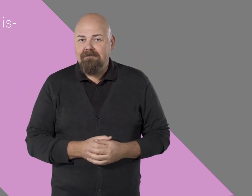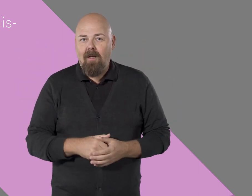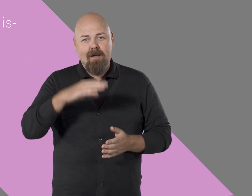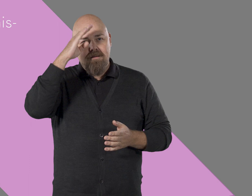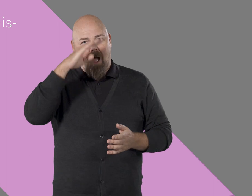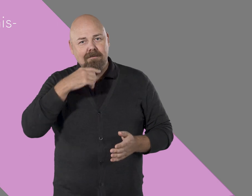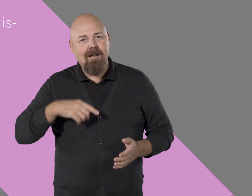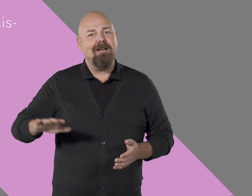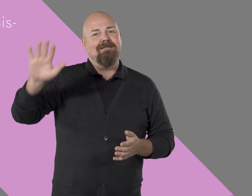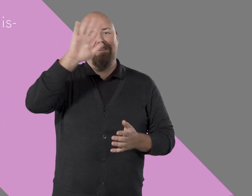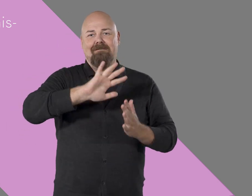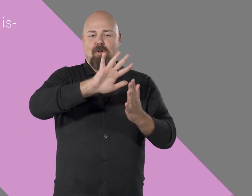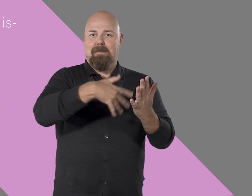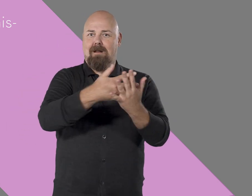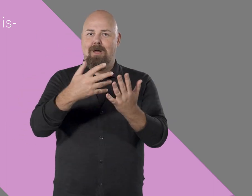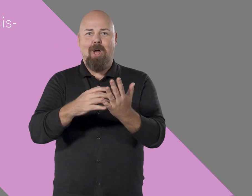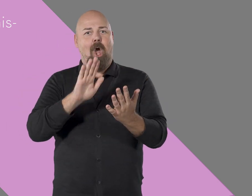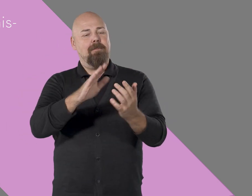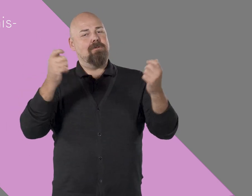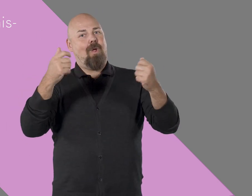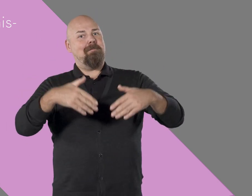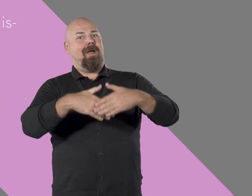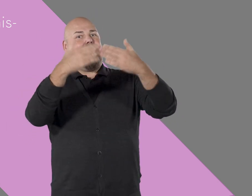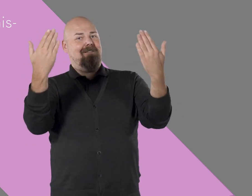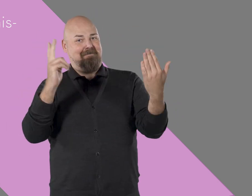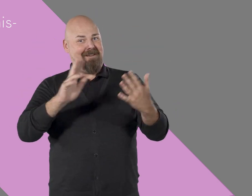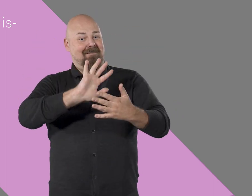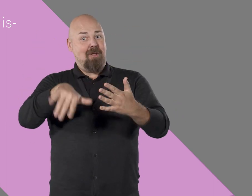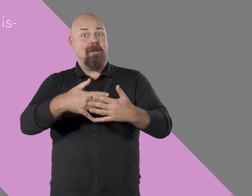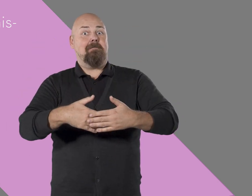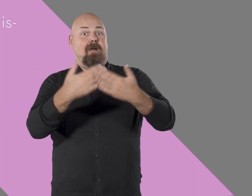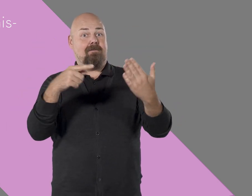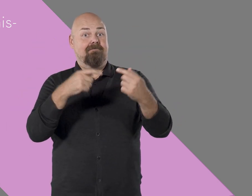Kansallisten viittomakieltemme omaa juhlapäivää, viittomakielen päivää, -